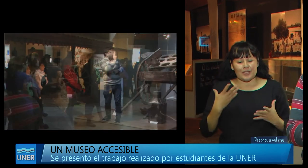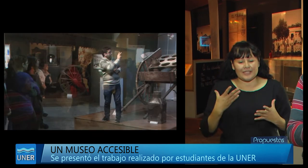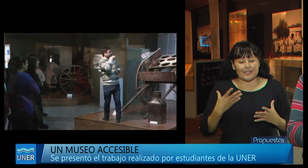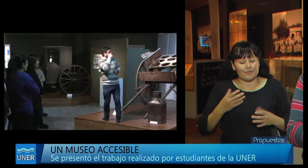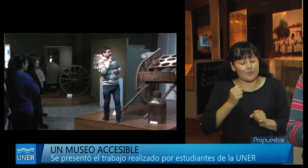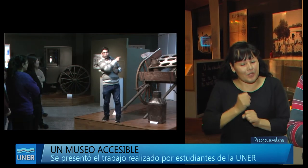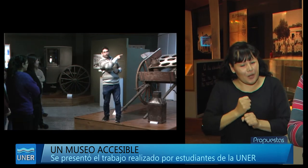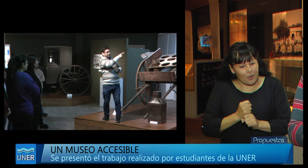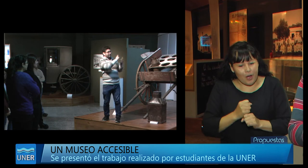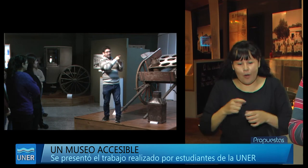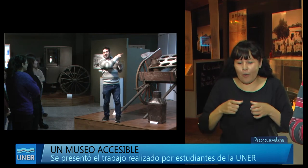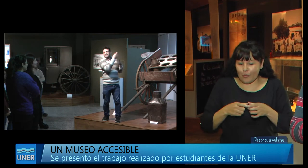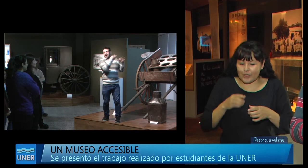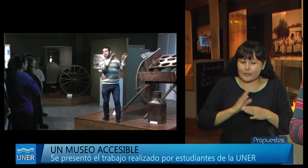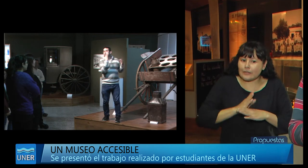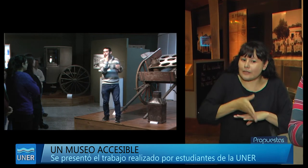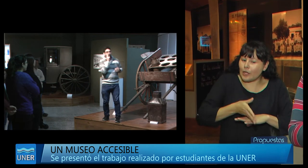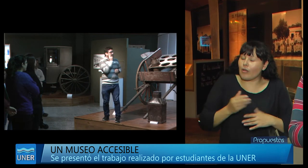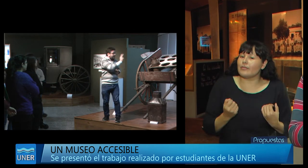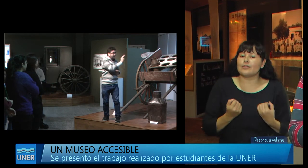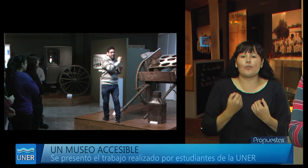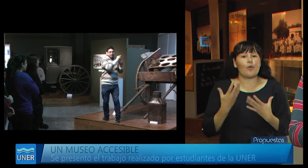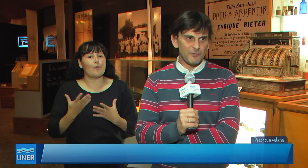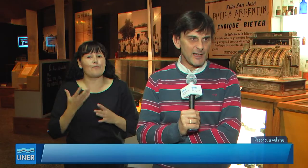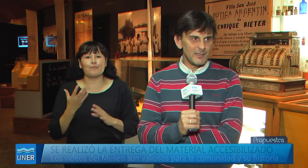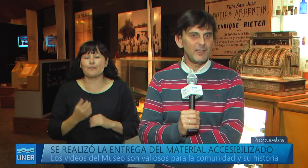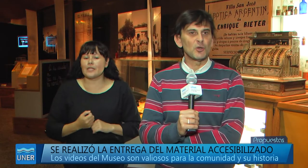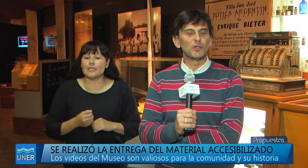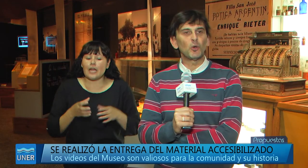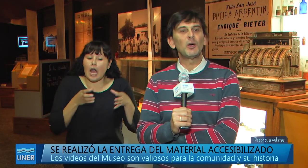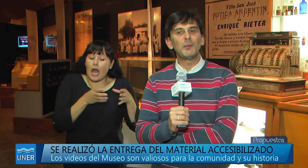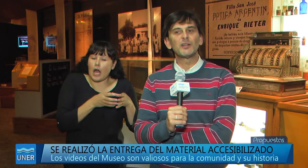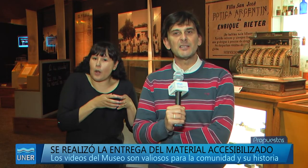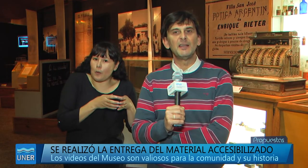Les dio mucho trabajo a los chicos, porque no es fácil, y sobre todo como hablábamos recién,